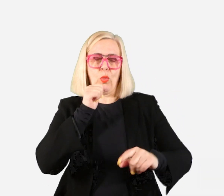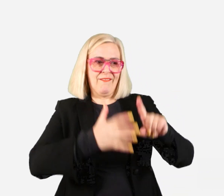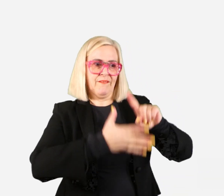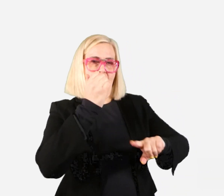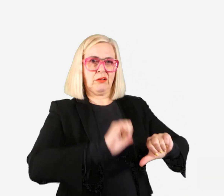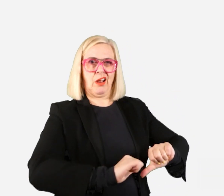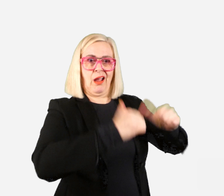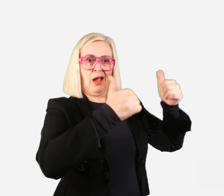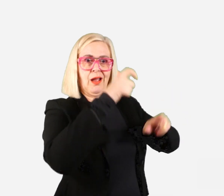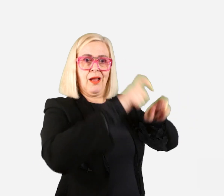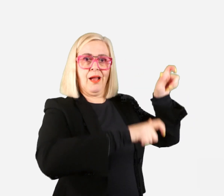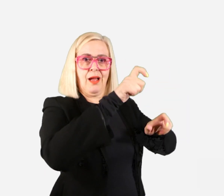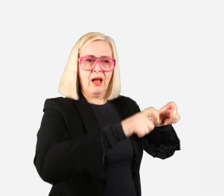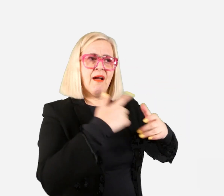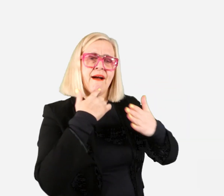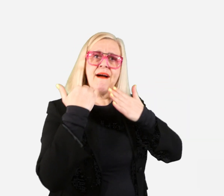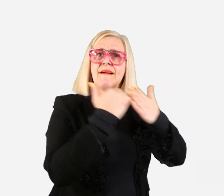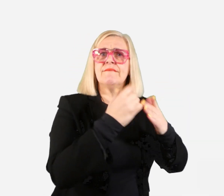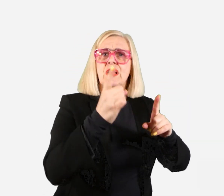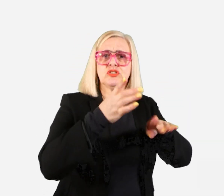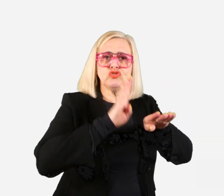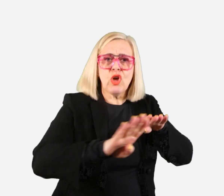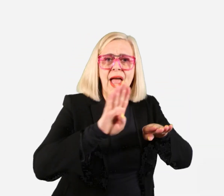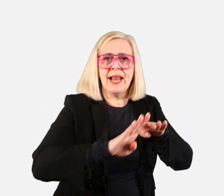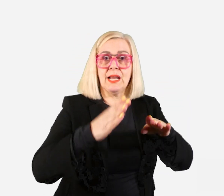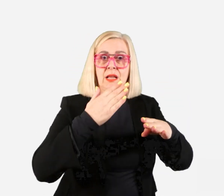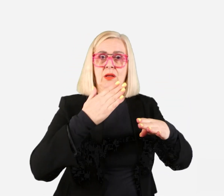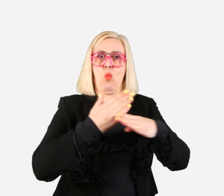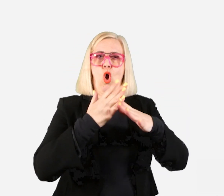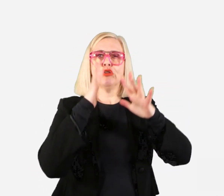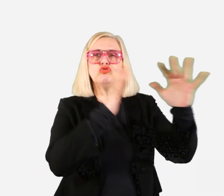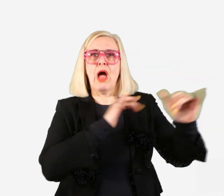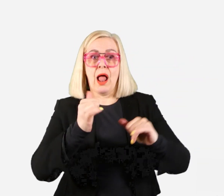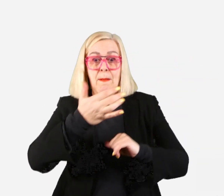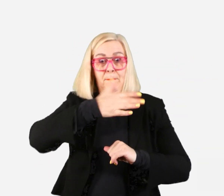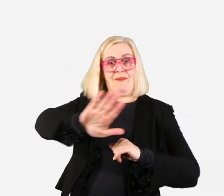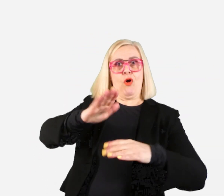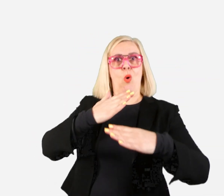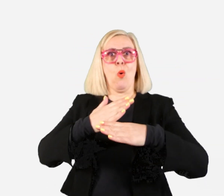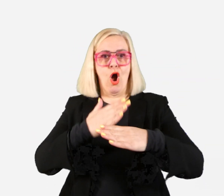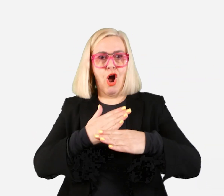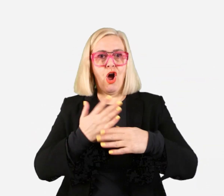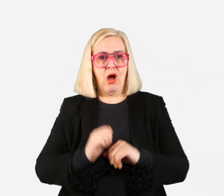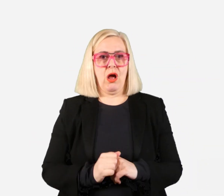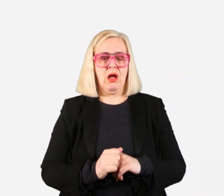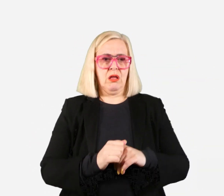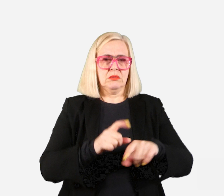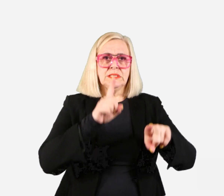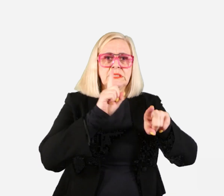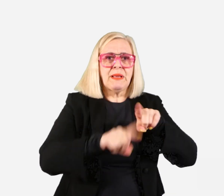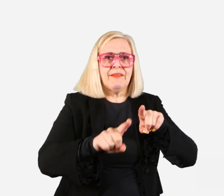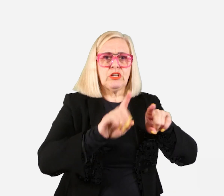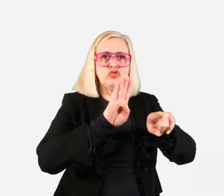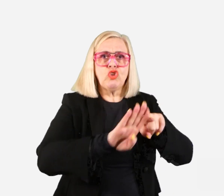Byddwn yn dod o hyd i ymgeiswyr gwych, yn cynghori ar dreialon gwaith hyfforddi cyn cyflogi,